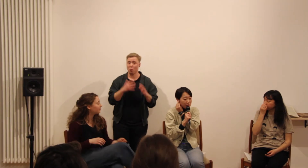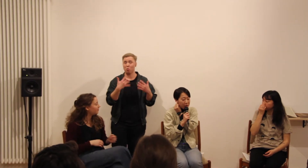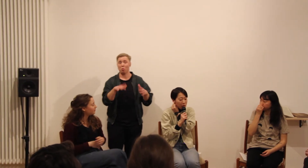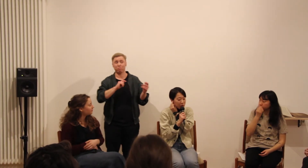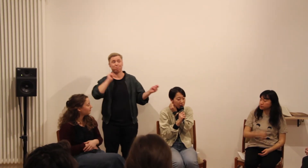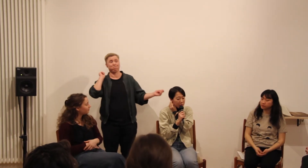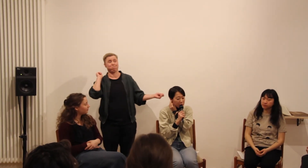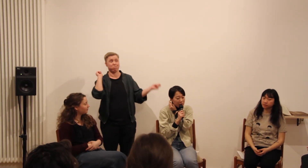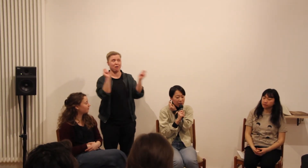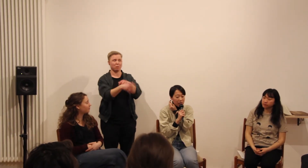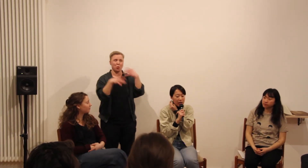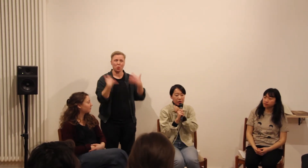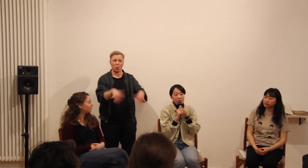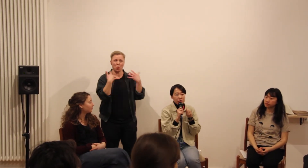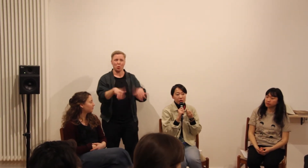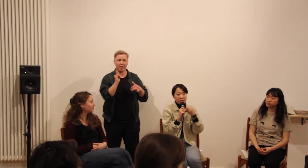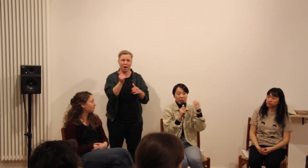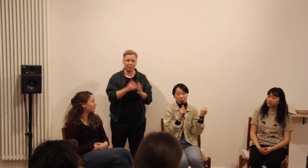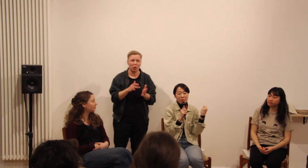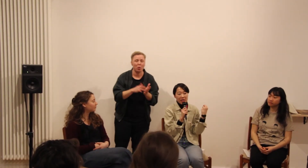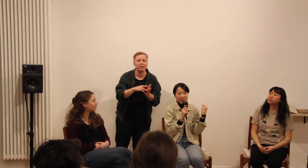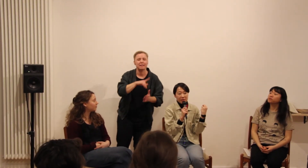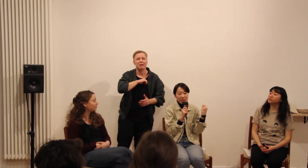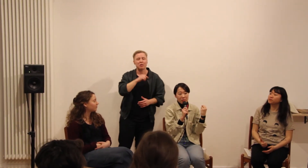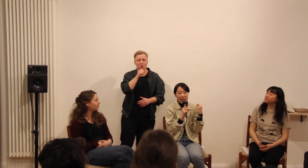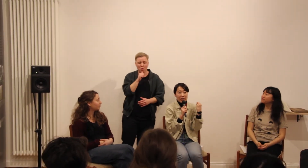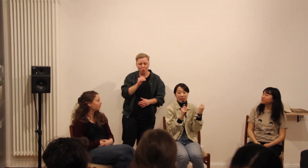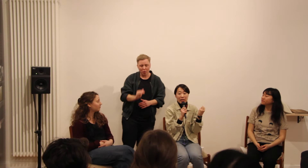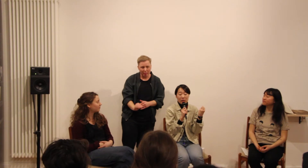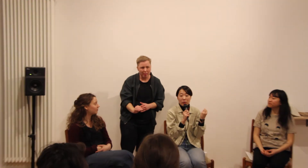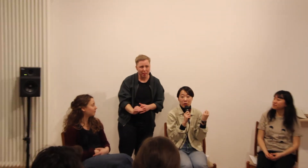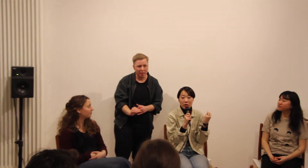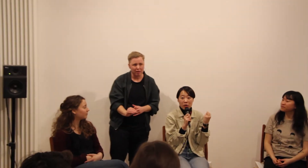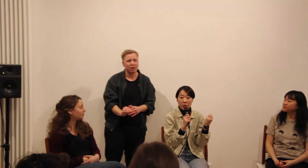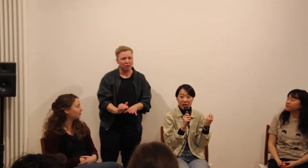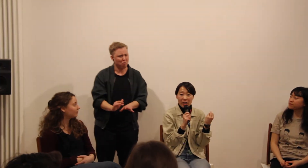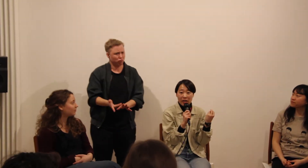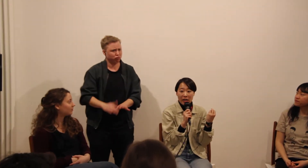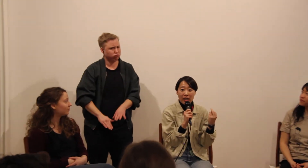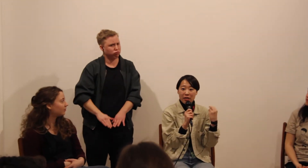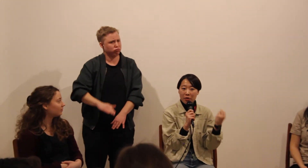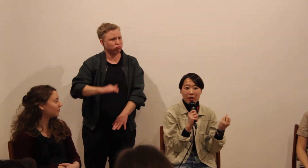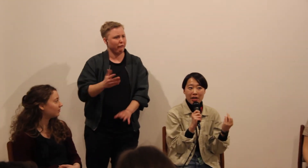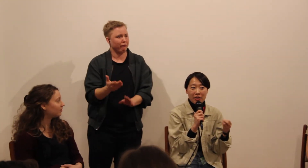Ich meinte vorhin, als ich klein war und bevor ich den Film gemacht habe, wusste ich nichts über CODA.